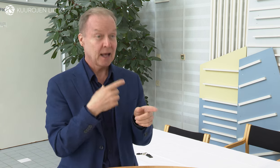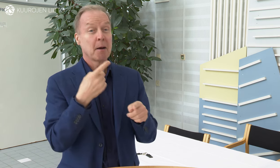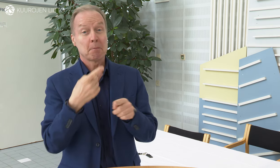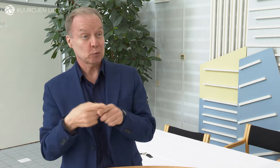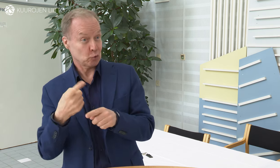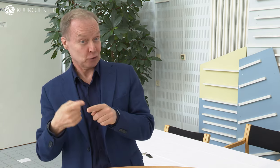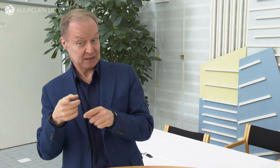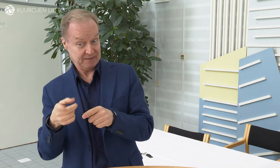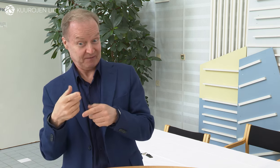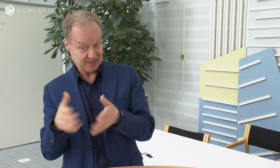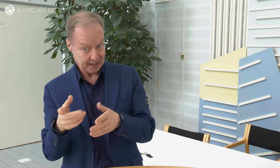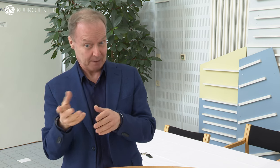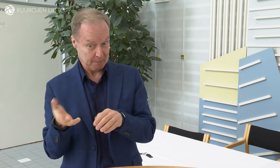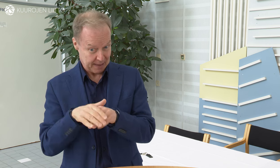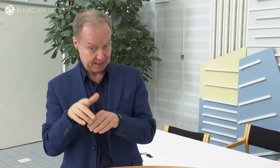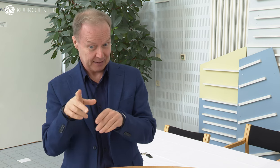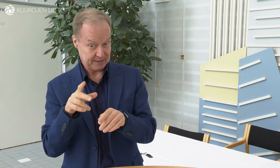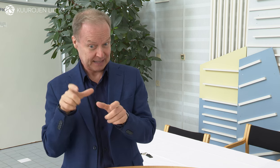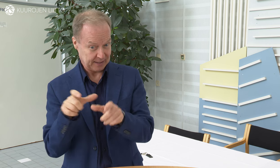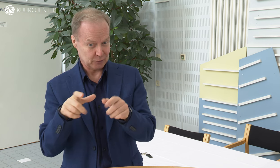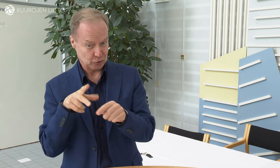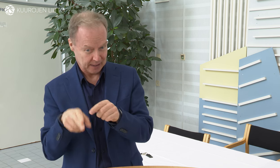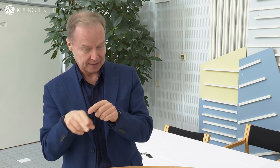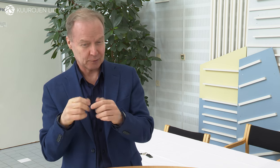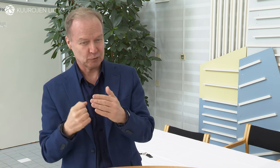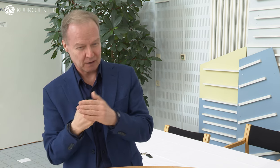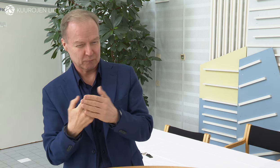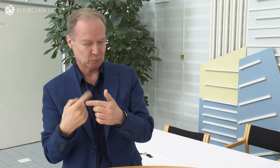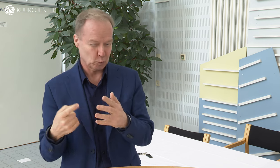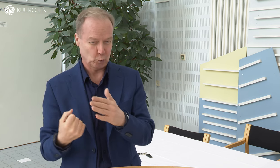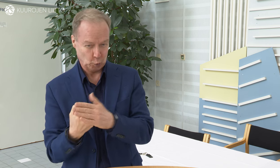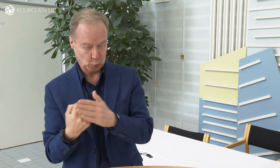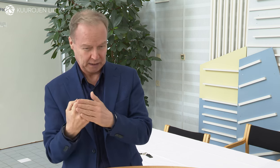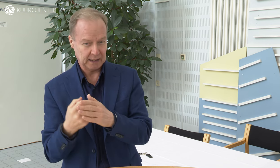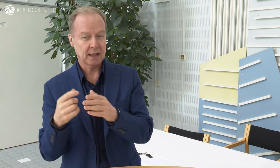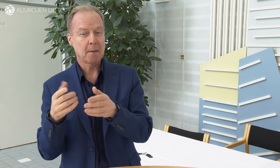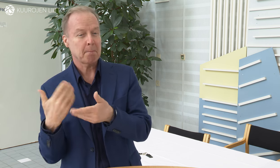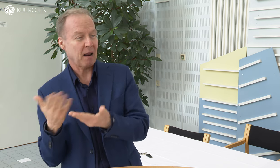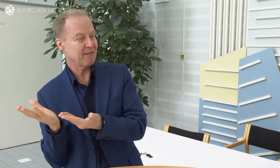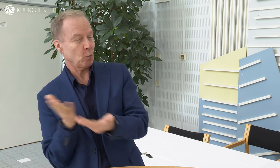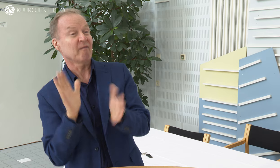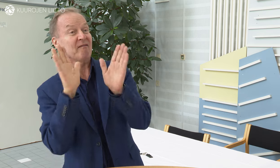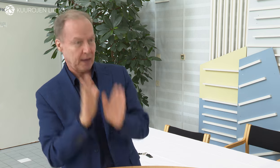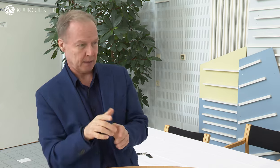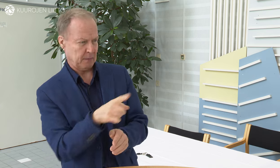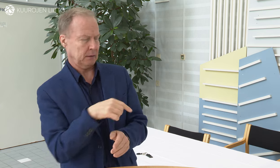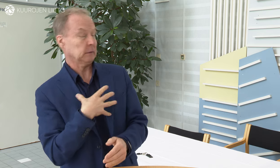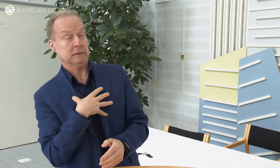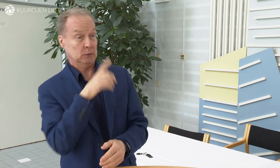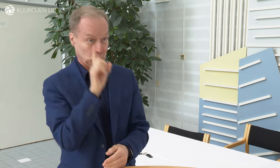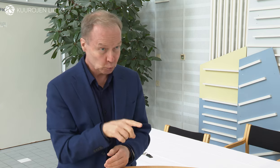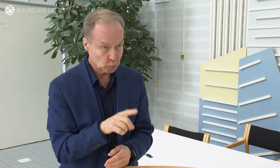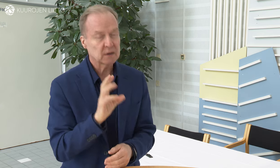Tämän lisäksi järjestöjen tarjoamien palvelujen ja vertaistuen pienentyminen koettelee kovasti juuri heitä.